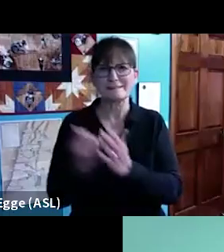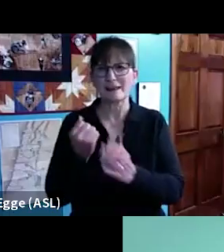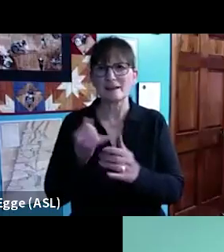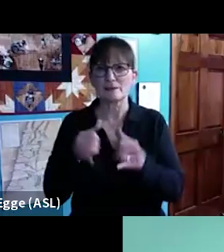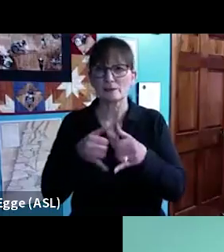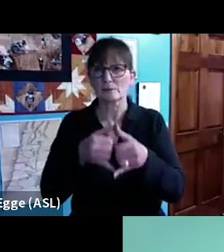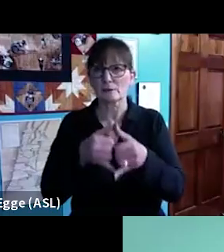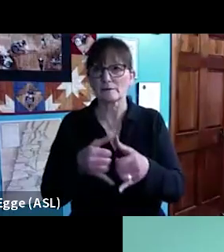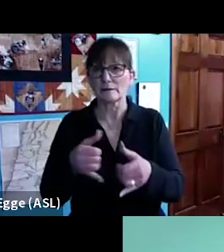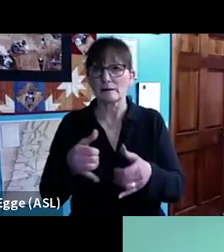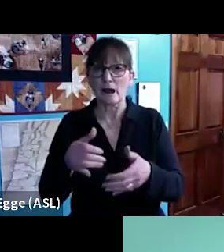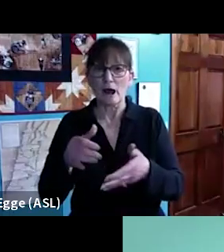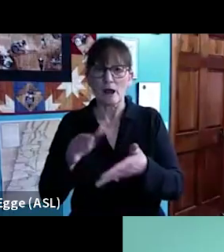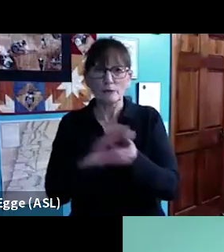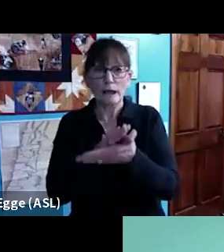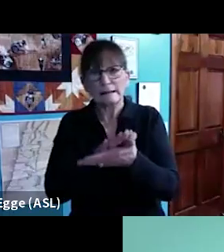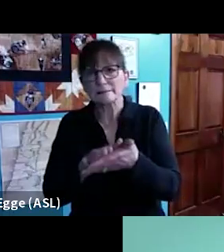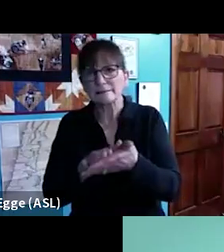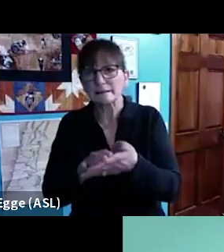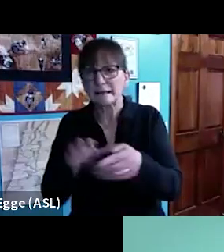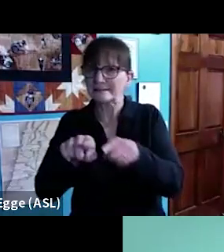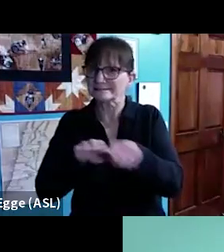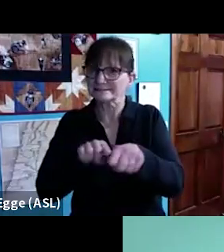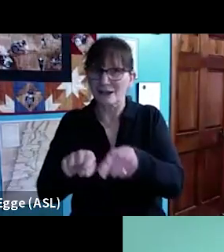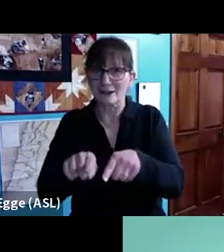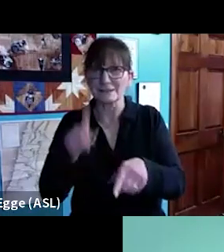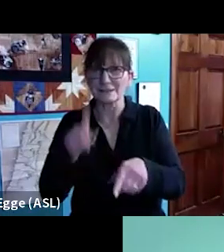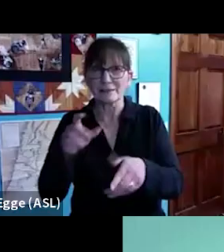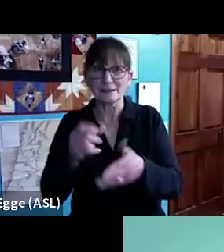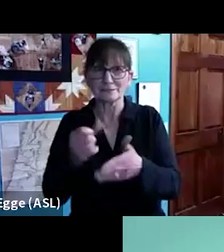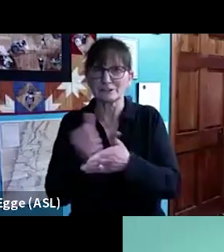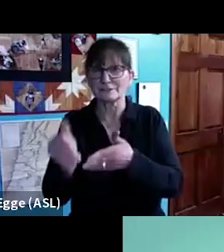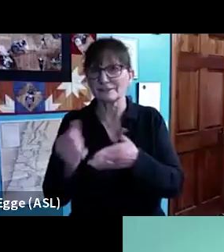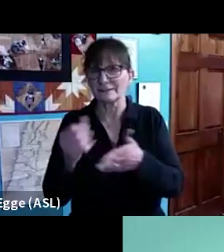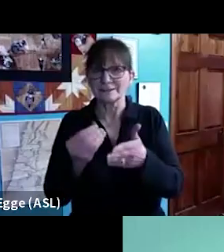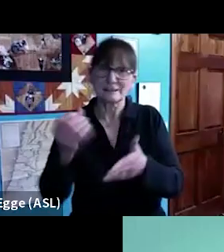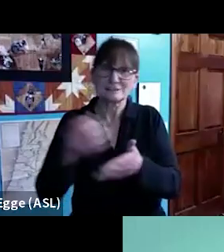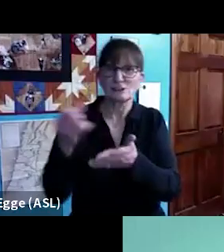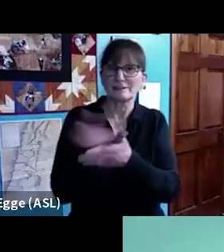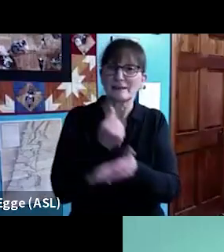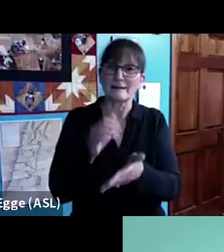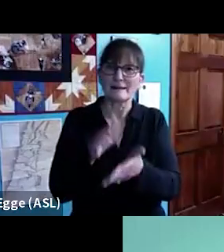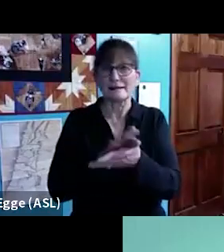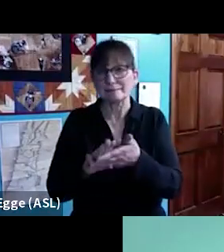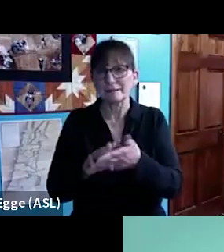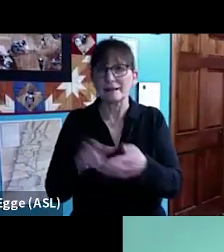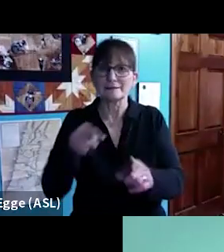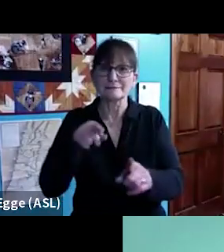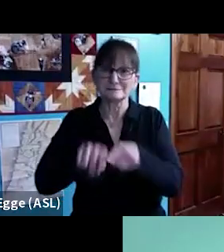"comunicación del representante designado" o si está firmado por una fuente médica aceptada,